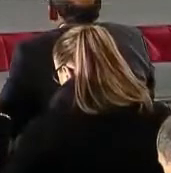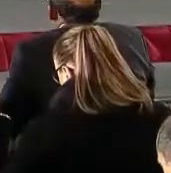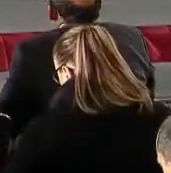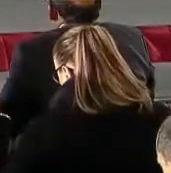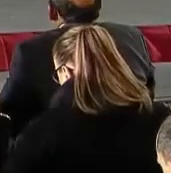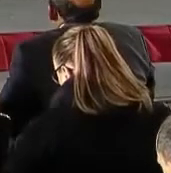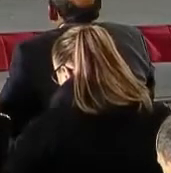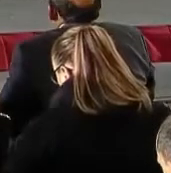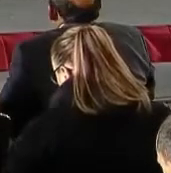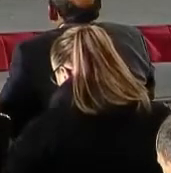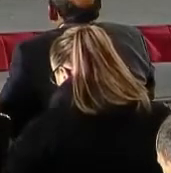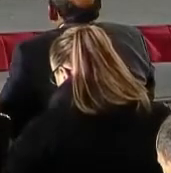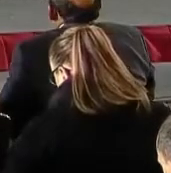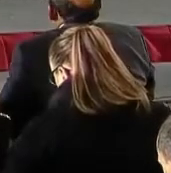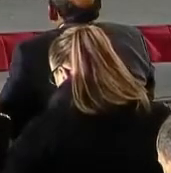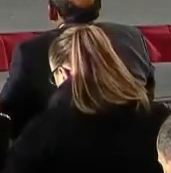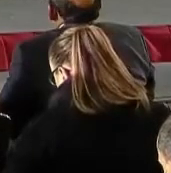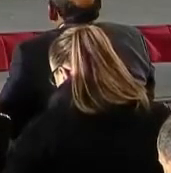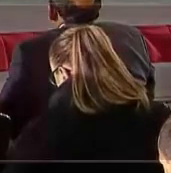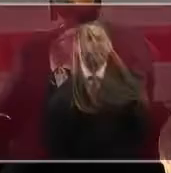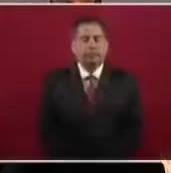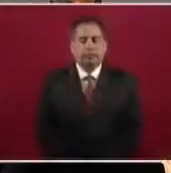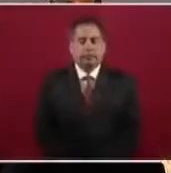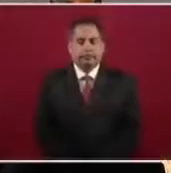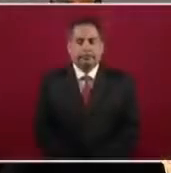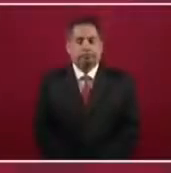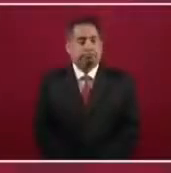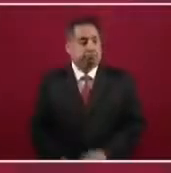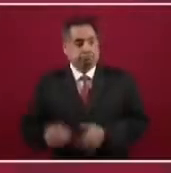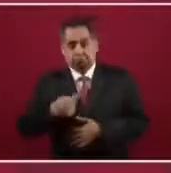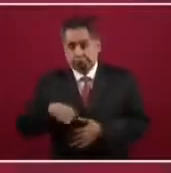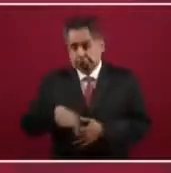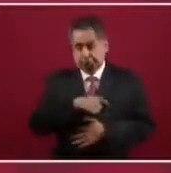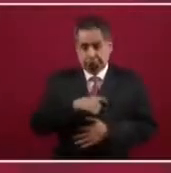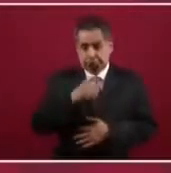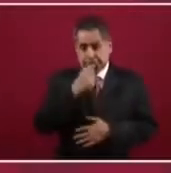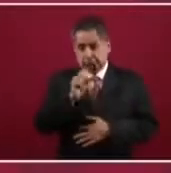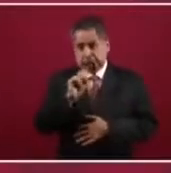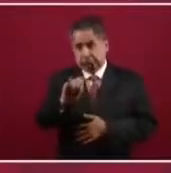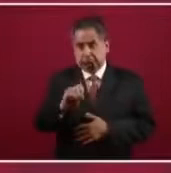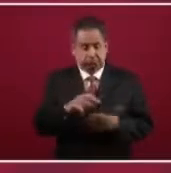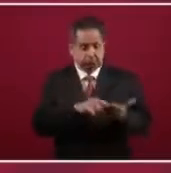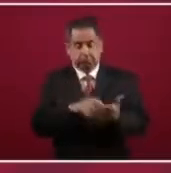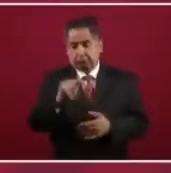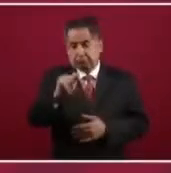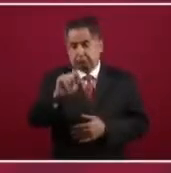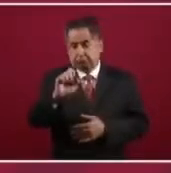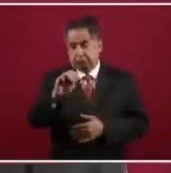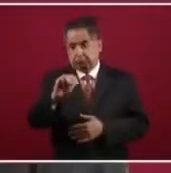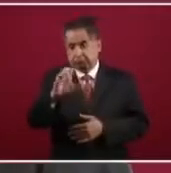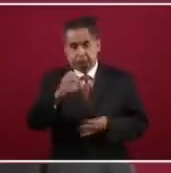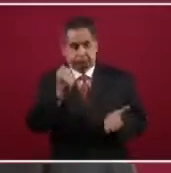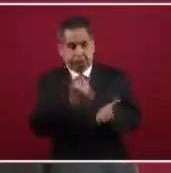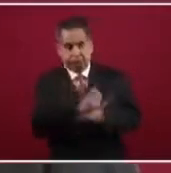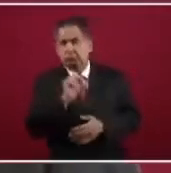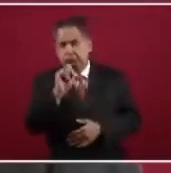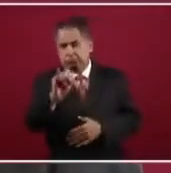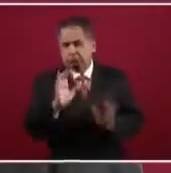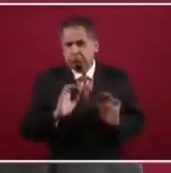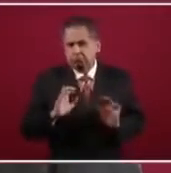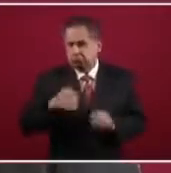Nosotros estamos a favor de la aprobación del tratado, eso lo vamos a dejar de nuevo